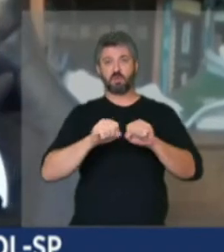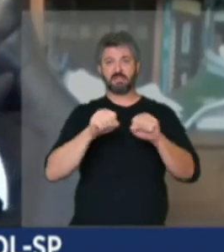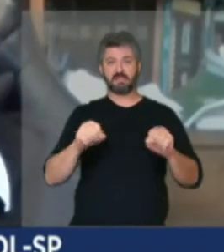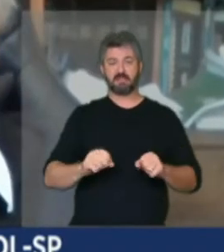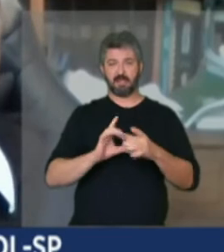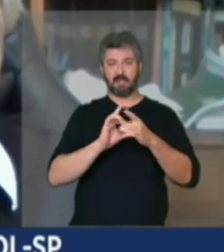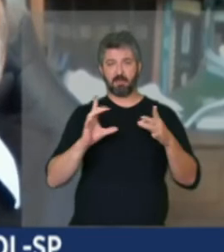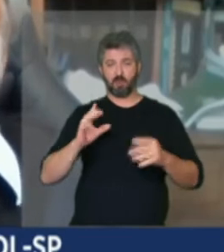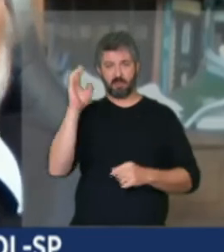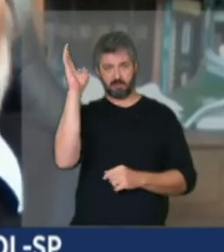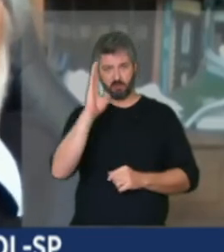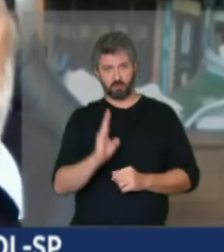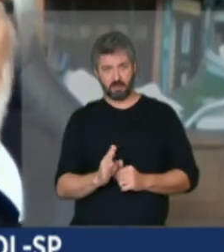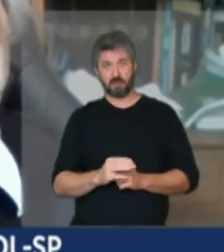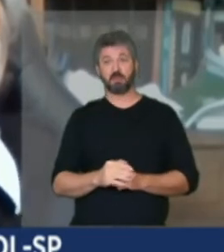BRASILEIRO E PRATICAR O QUE O AMIGUINHO DELE TENTOU LÁ NOS